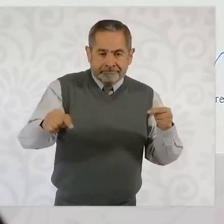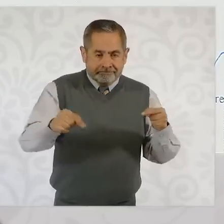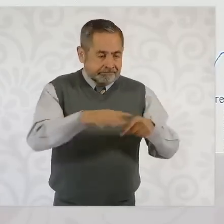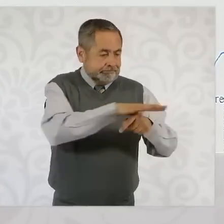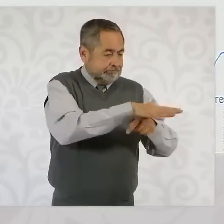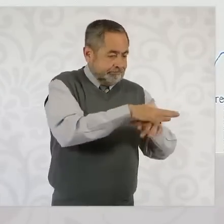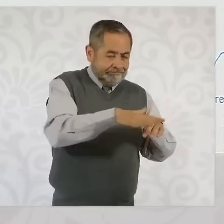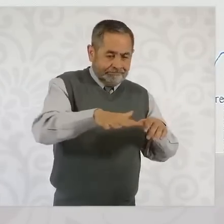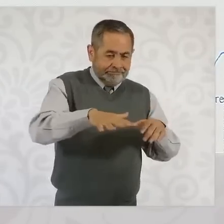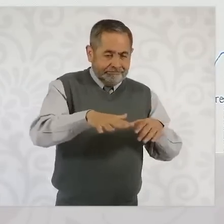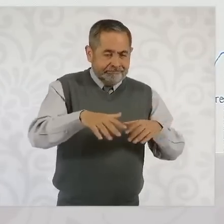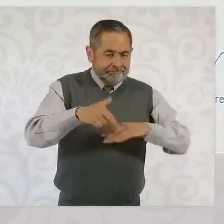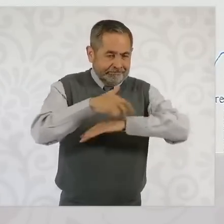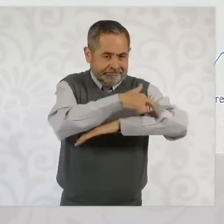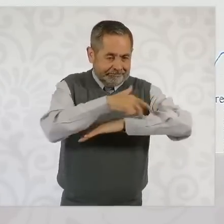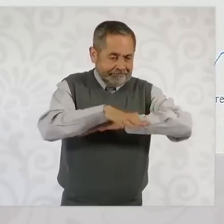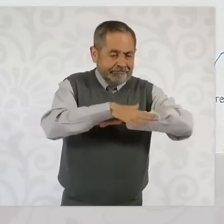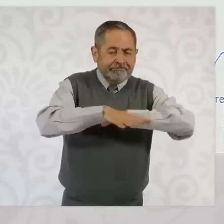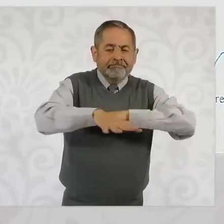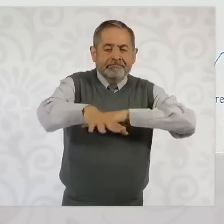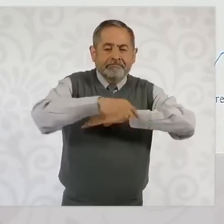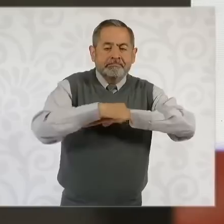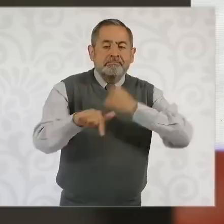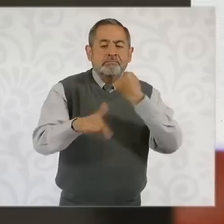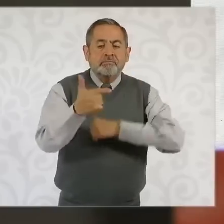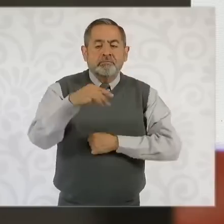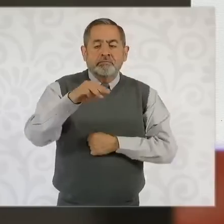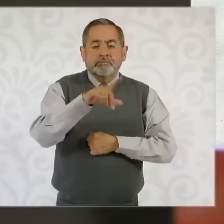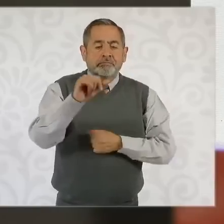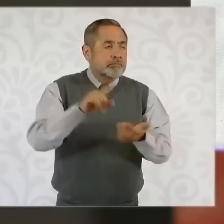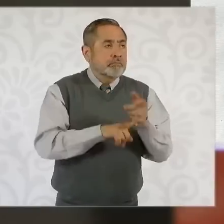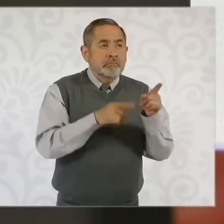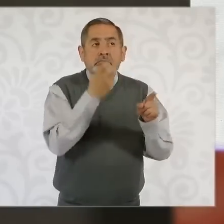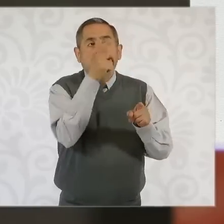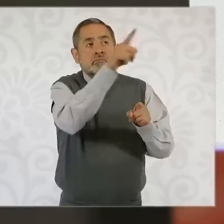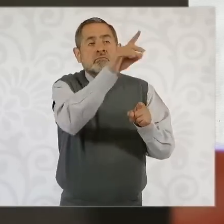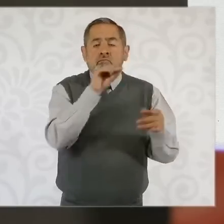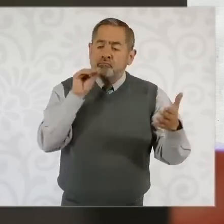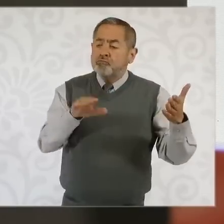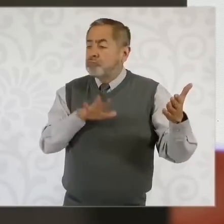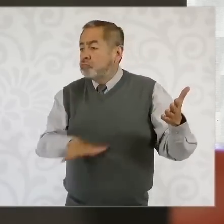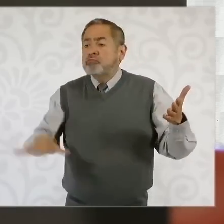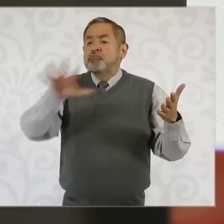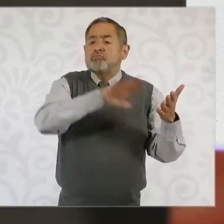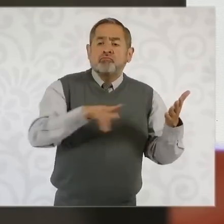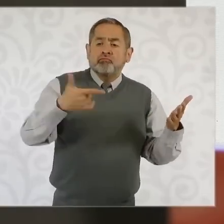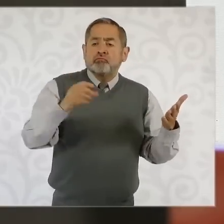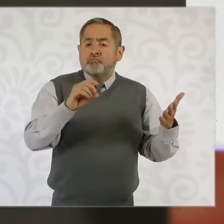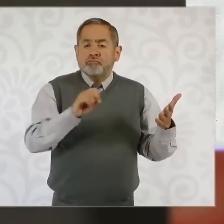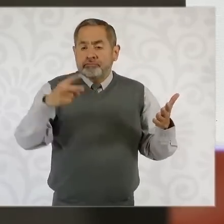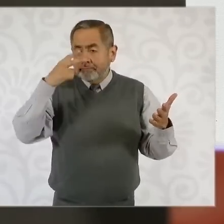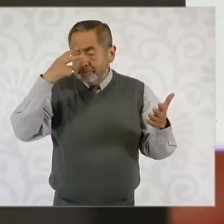tanto cualquier referencia a la iniciativa sobre golfo de América en su plataforma debe limitarse